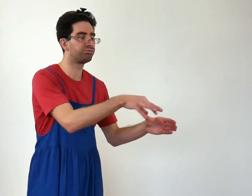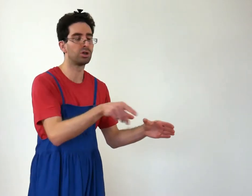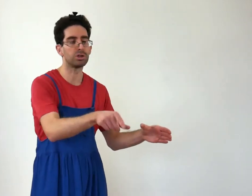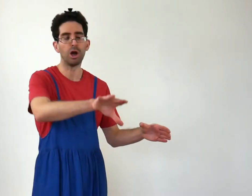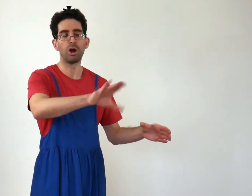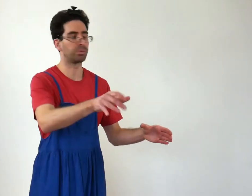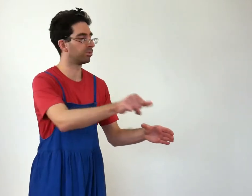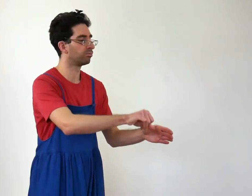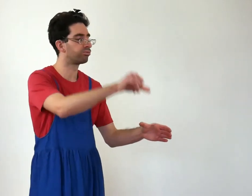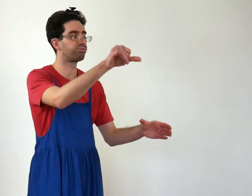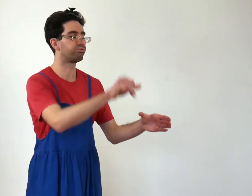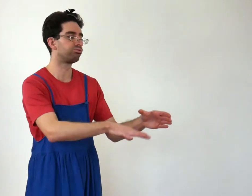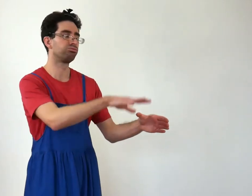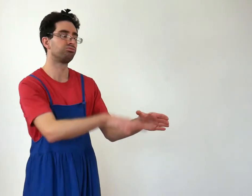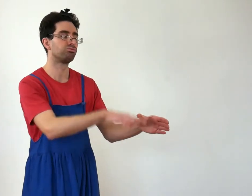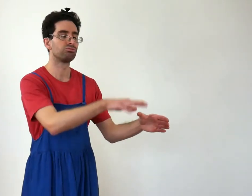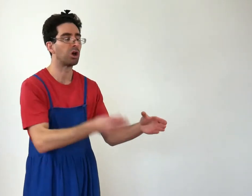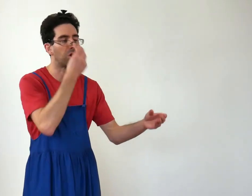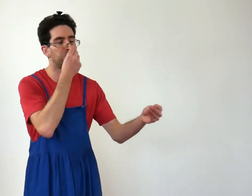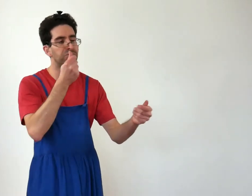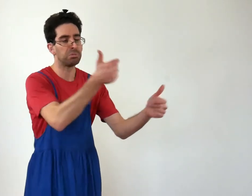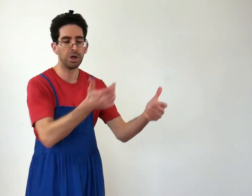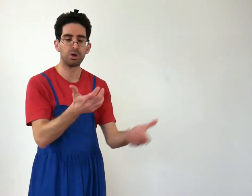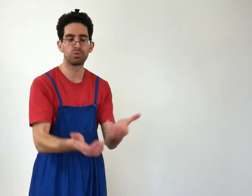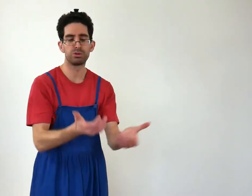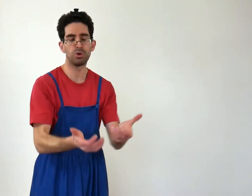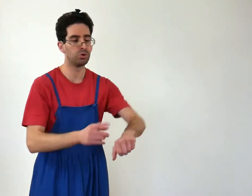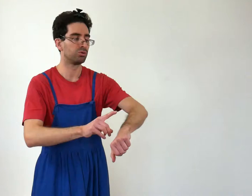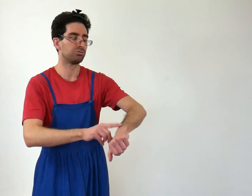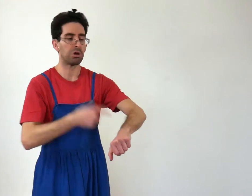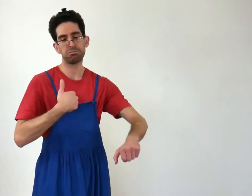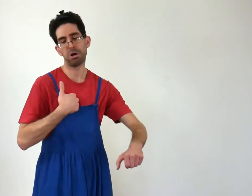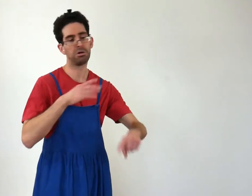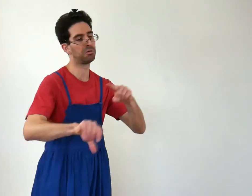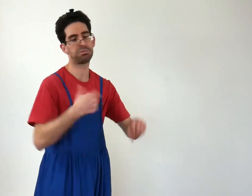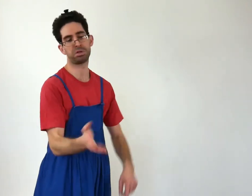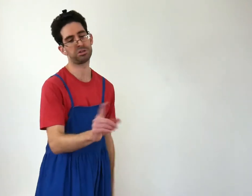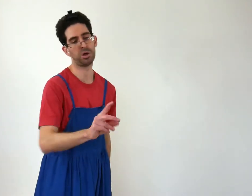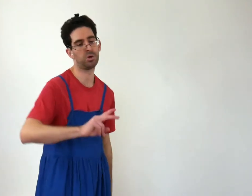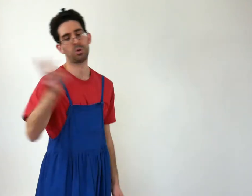ajoute ça à peu près, tu estimes la durée de la cuisson. Moi, je fais pas comme ça.